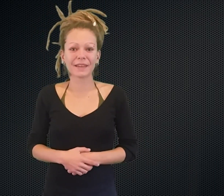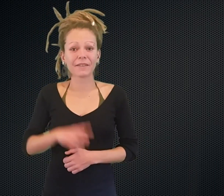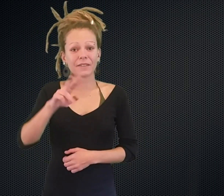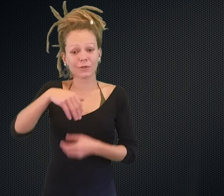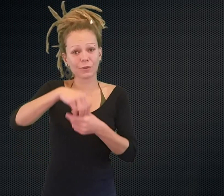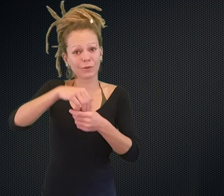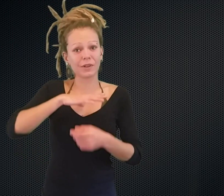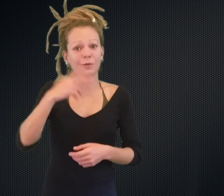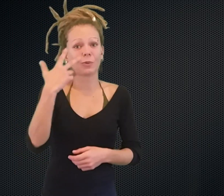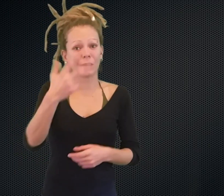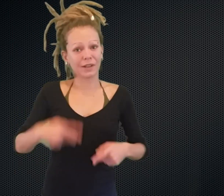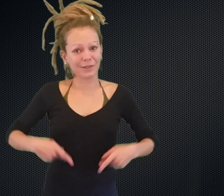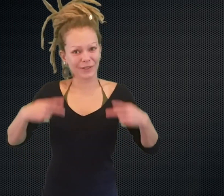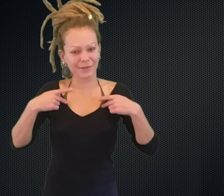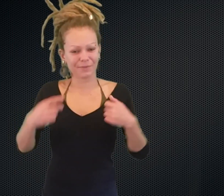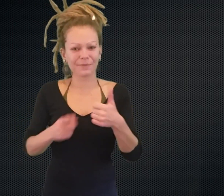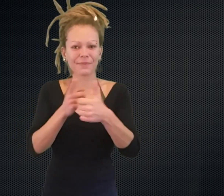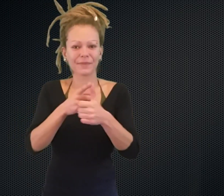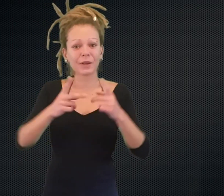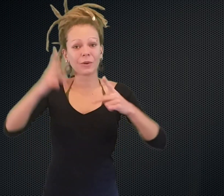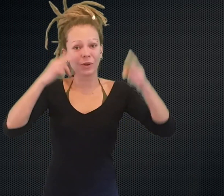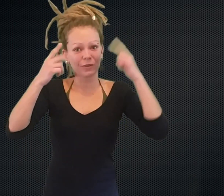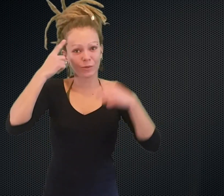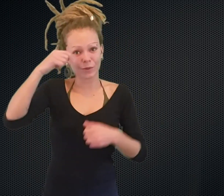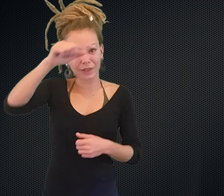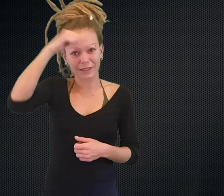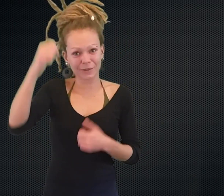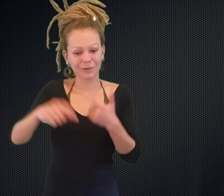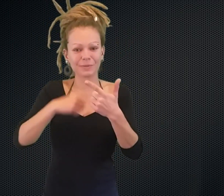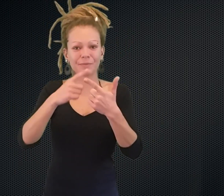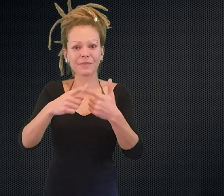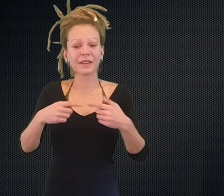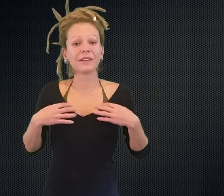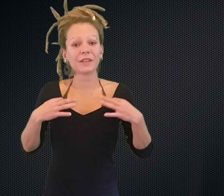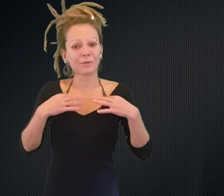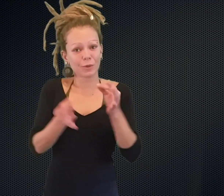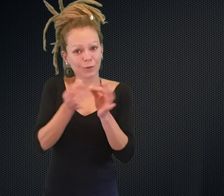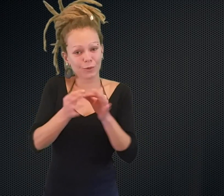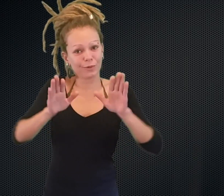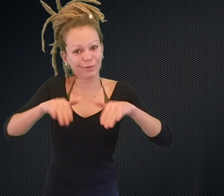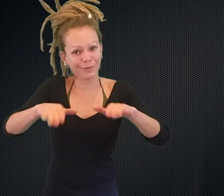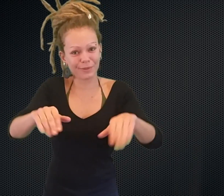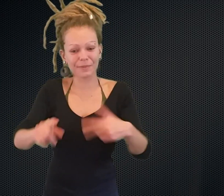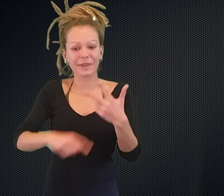A l'intérieur de l'établissement, il existe 3 ateliers: 1er) : Enseignement à la coiffure pour hommes, 2) : Enseignement à la couture.